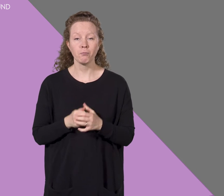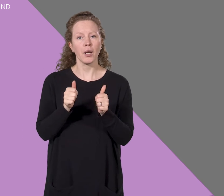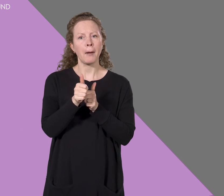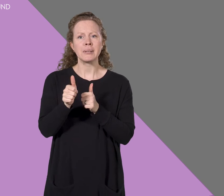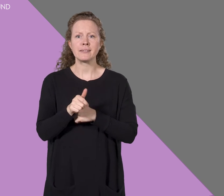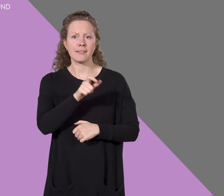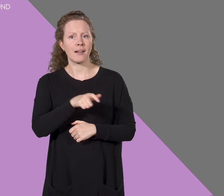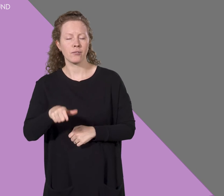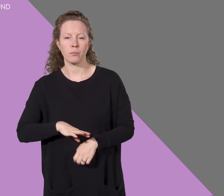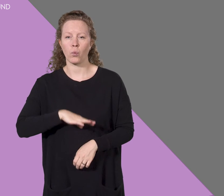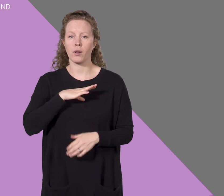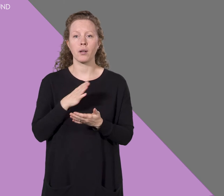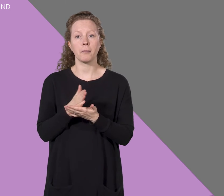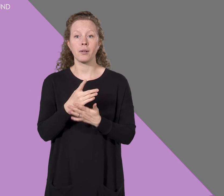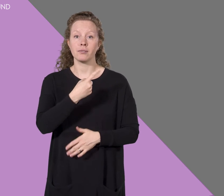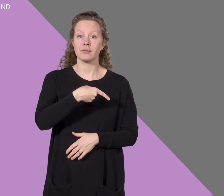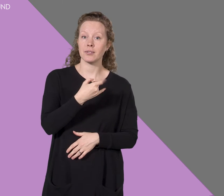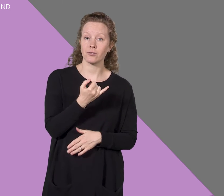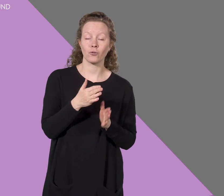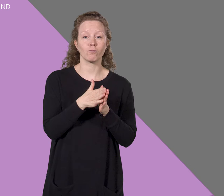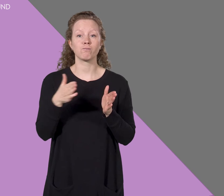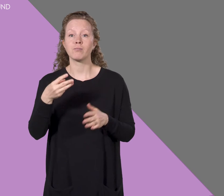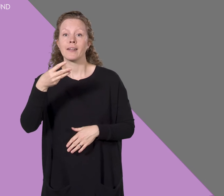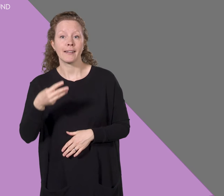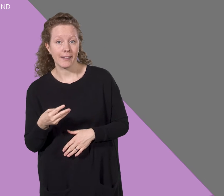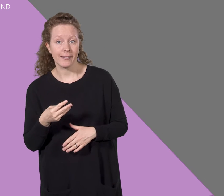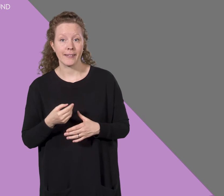Representanterna ska vara mellan 16 och 30 år.